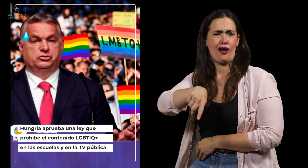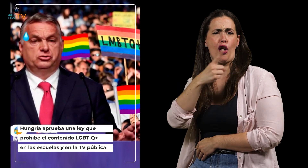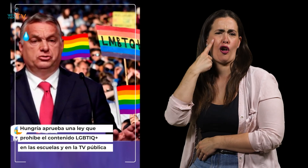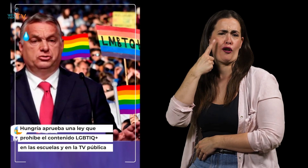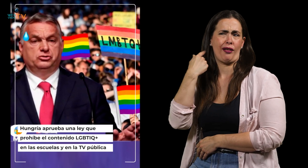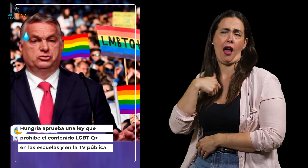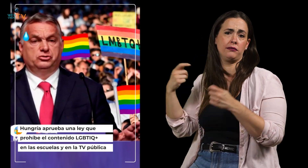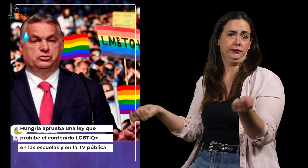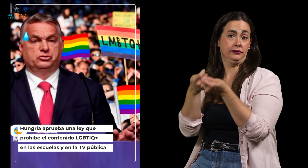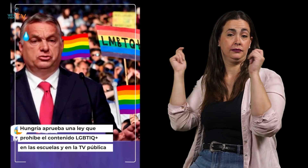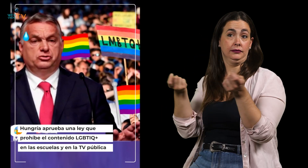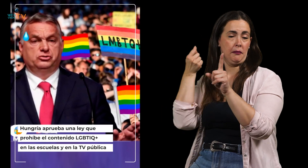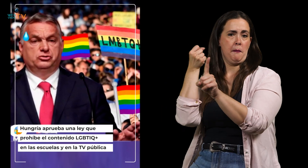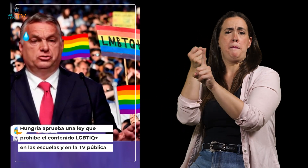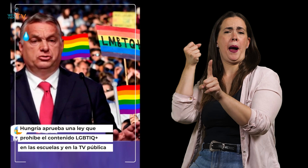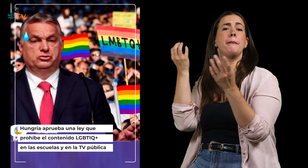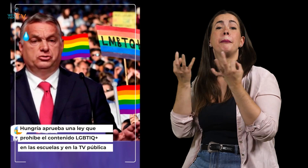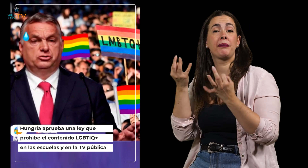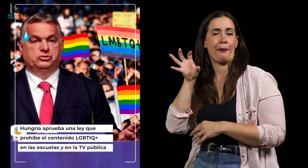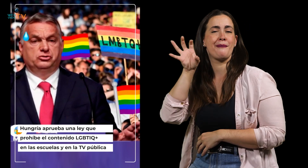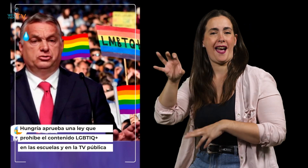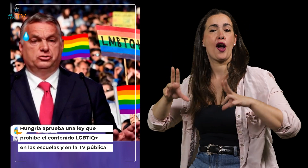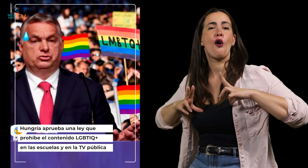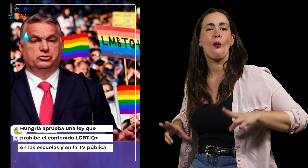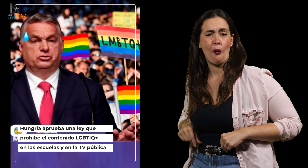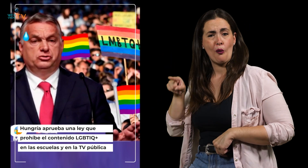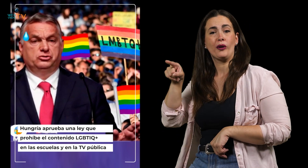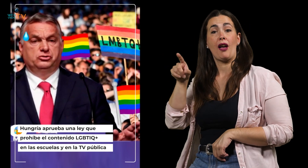Seguro que ya conocéis por los medios de comunicación lo ocurrido en Hungría.